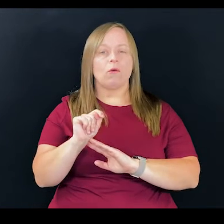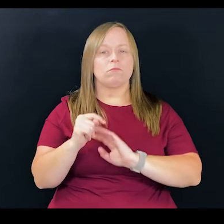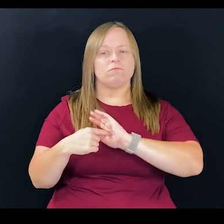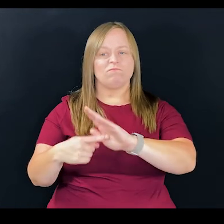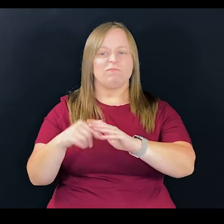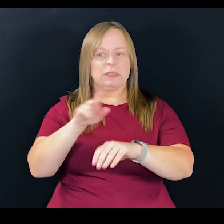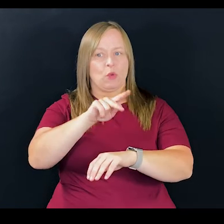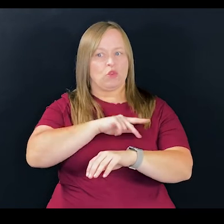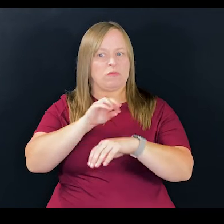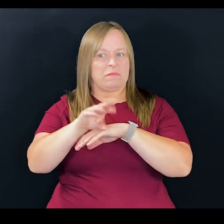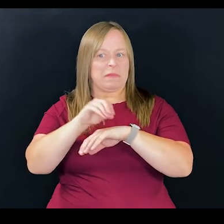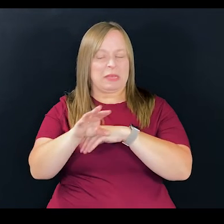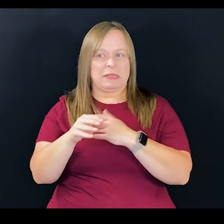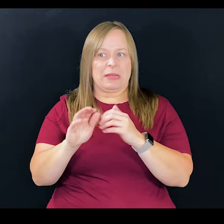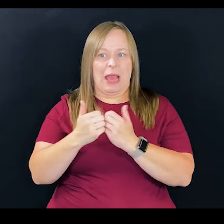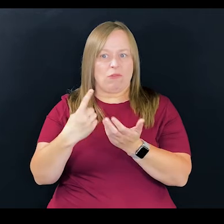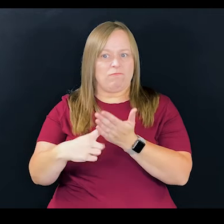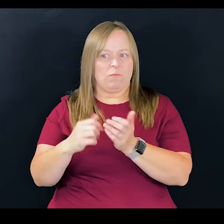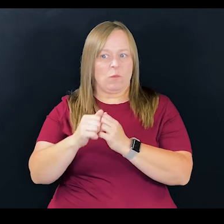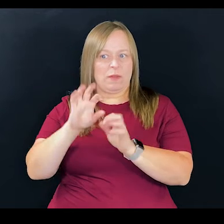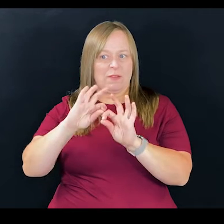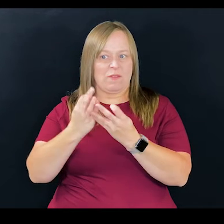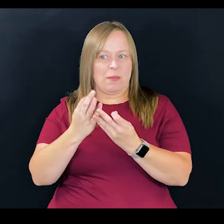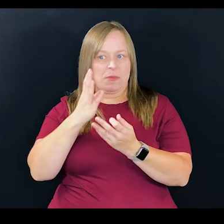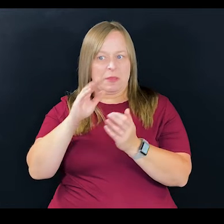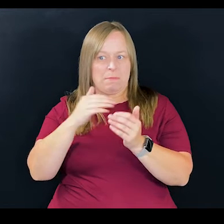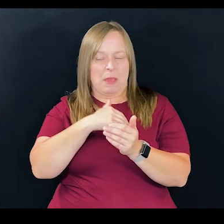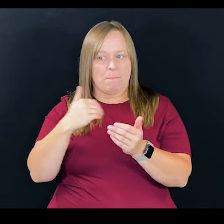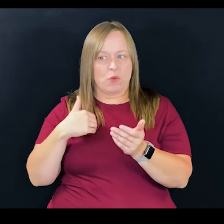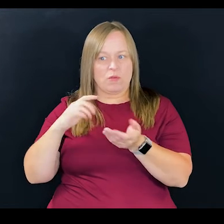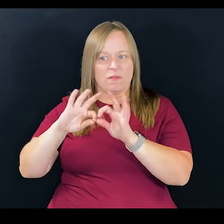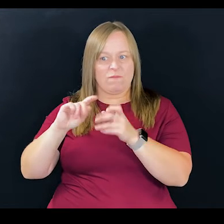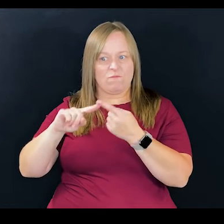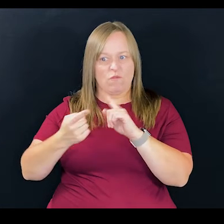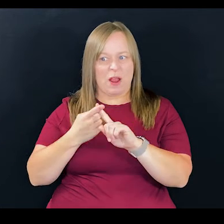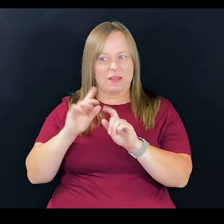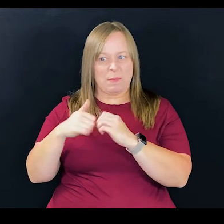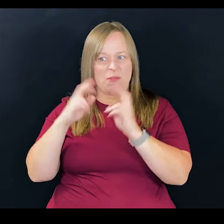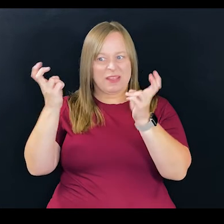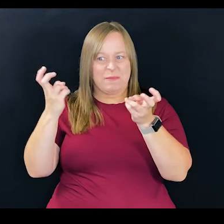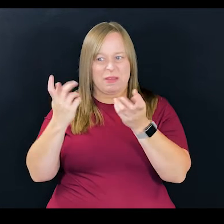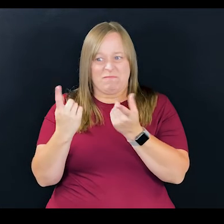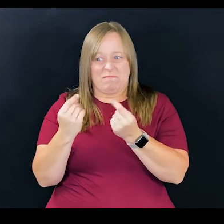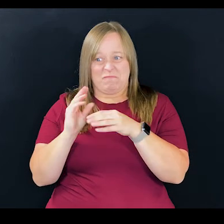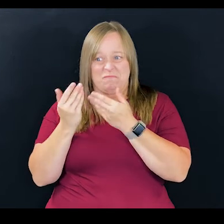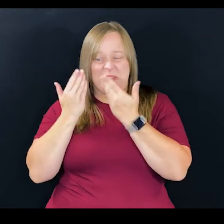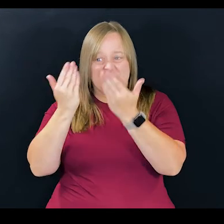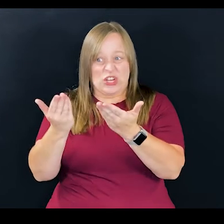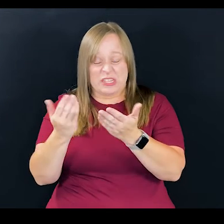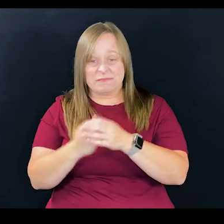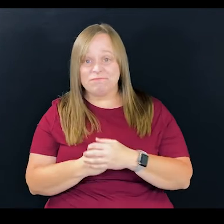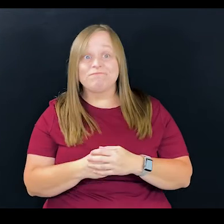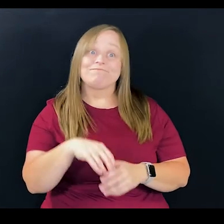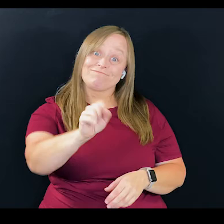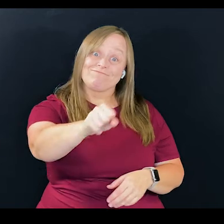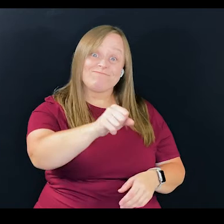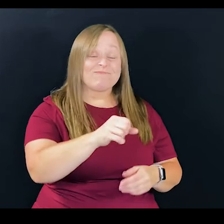¿Qué consejo le das a nuestra audiencia sobre cómo hablar con sus familiares y amigos sobre este tema? Ya.